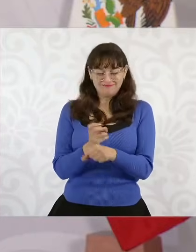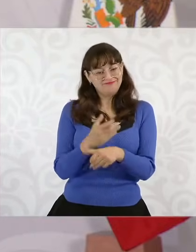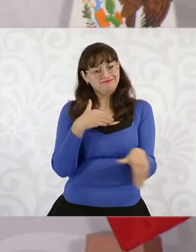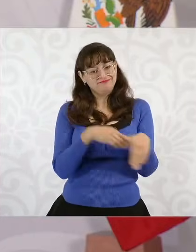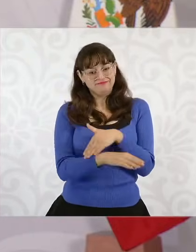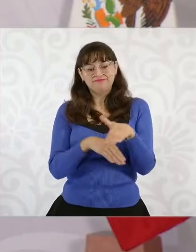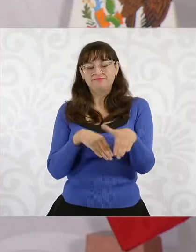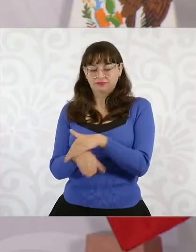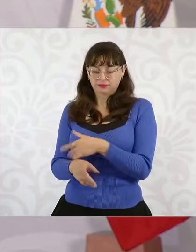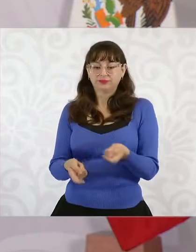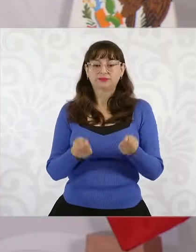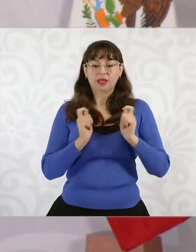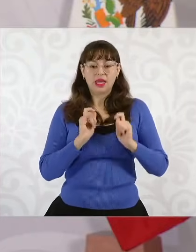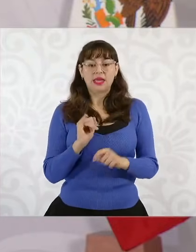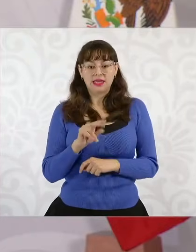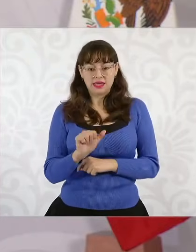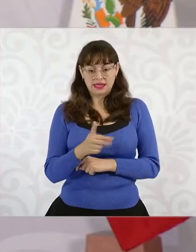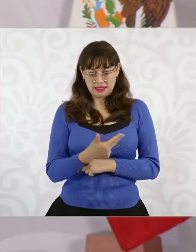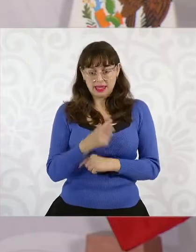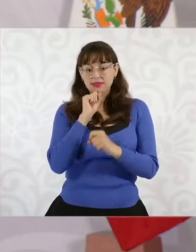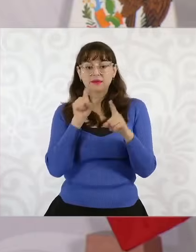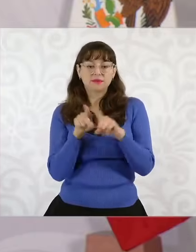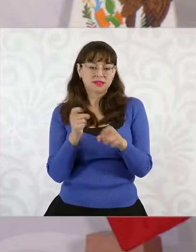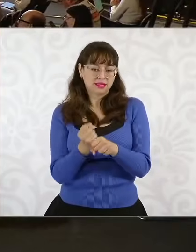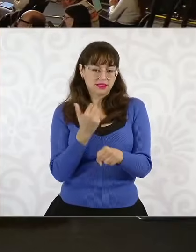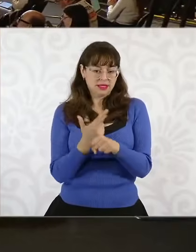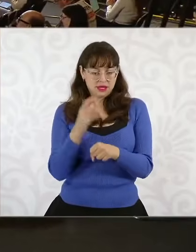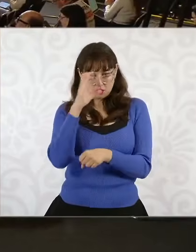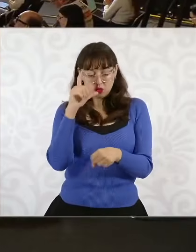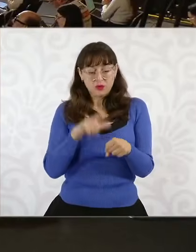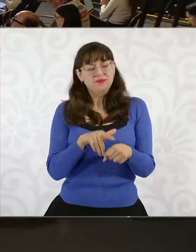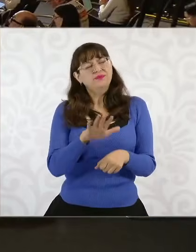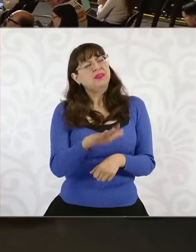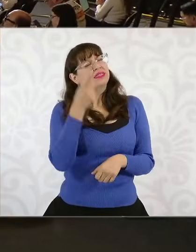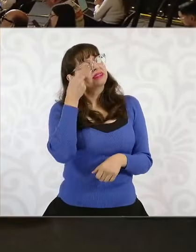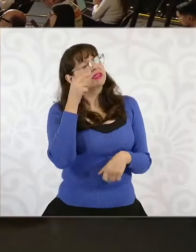Instituto y la Secretaría de Cultura del Gobierno de México. Director, también esta semana se dio a